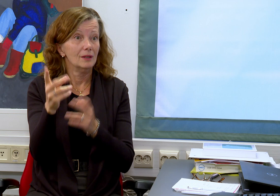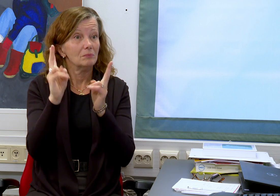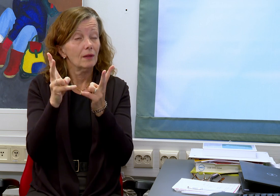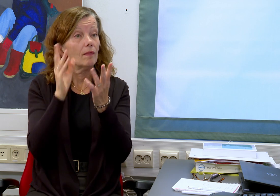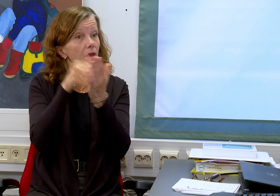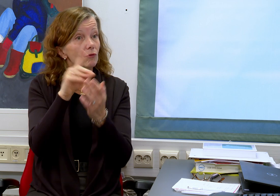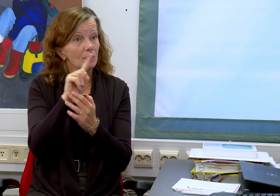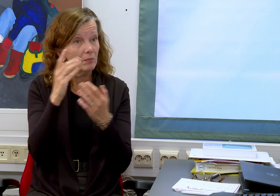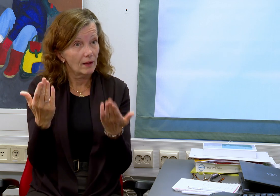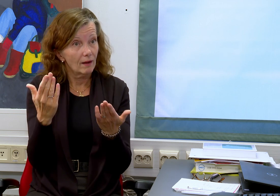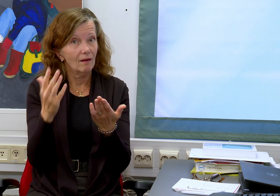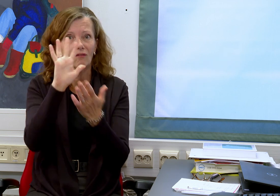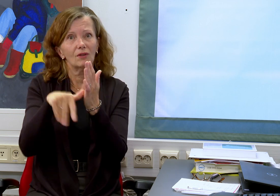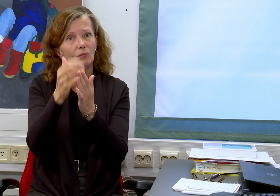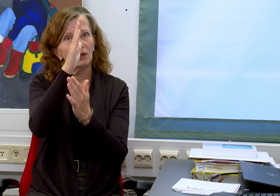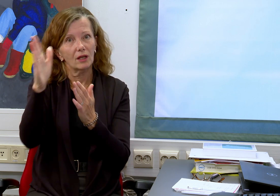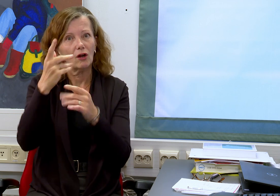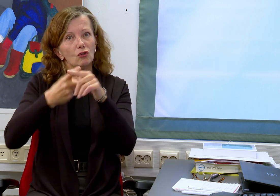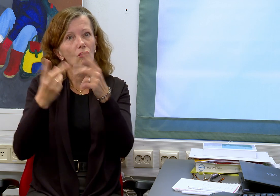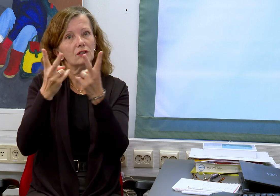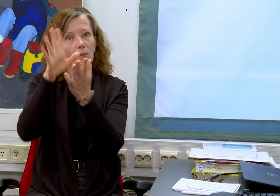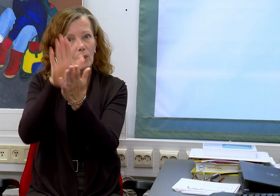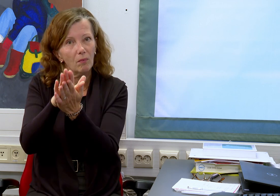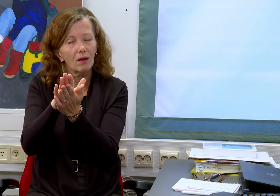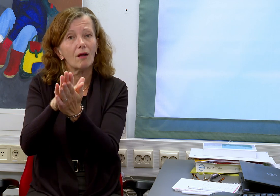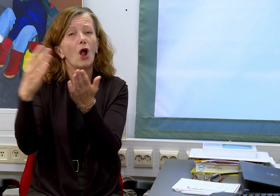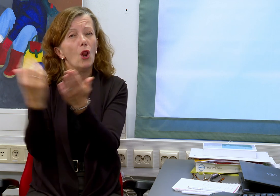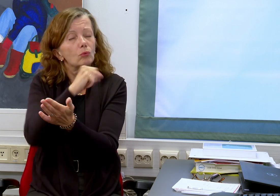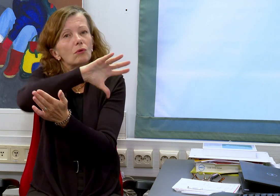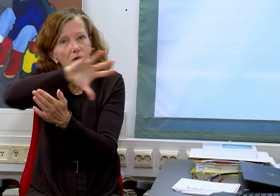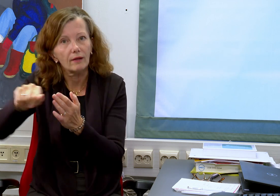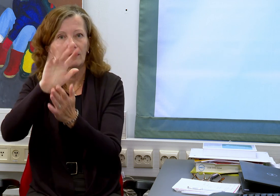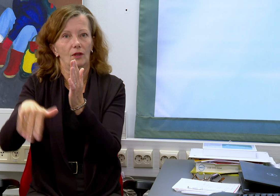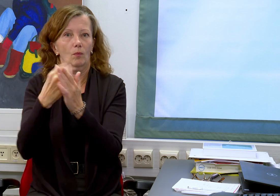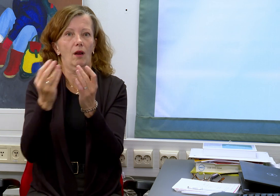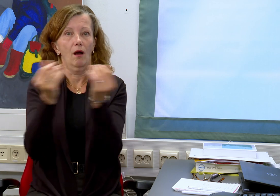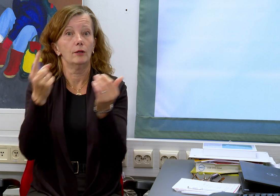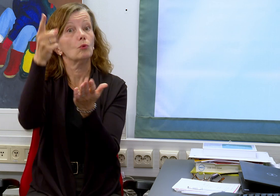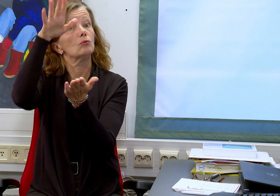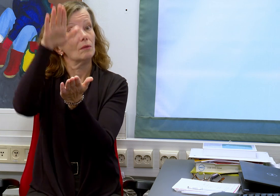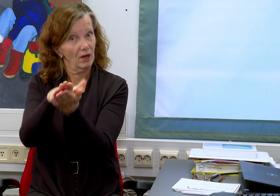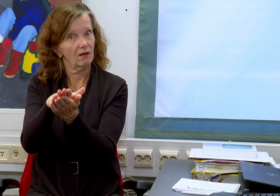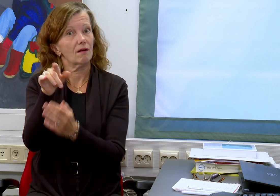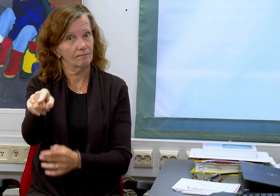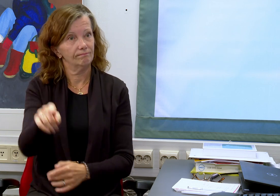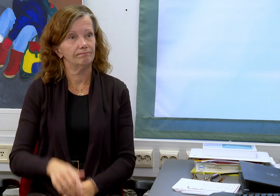Tavoitteemme on luoda Viittomakielisestä kirjastosta paikka, - josta kaikki viittomakielinen aineisto löytyisi samasta paikasta.